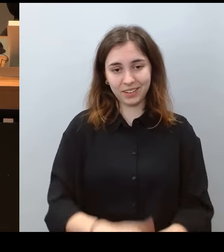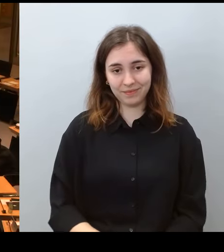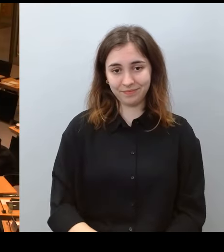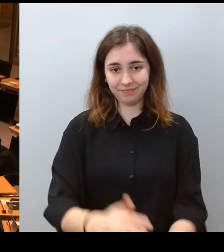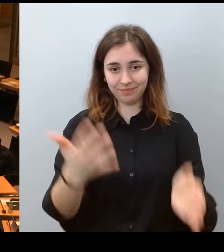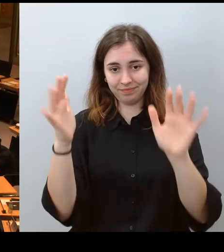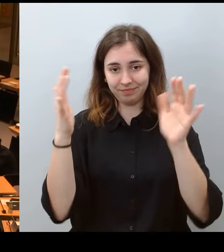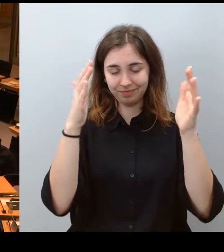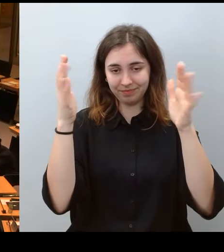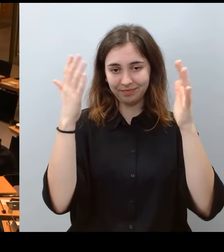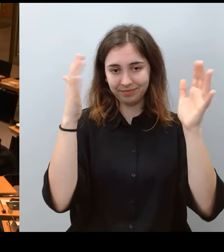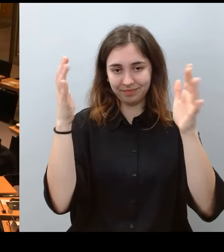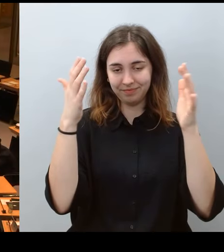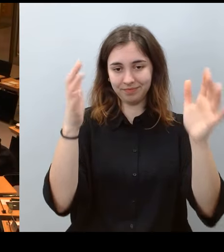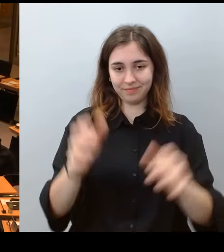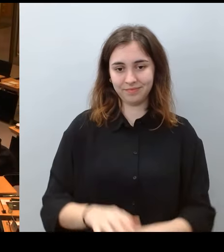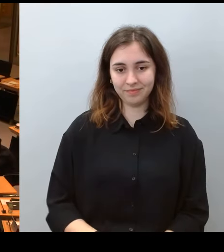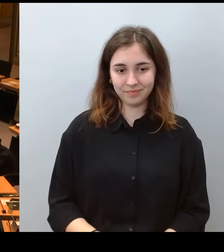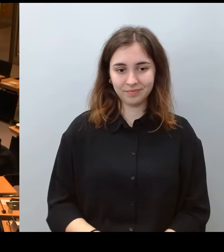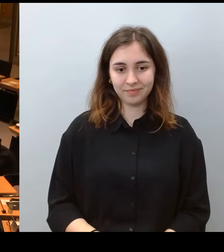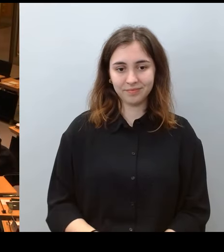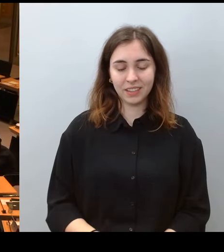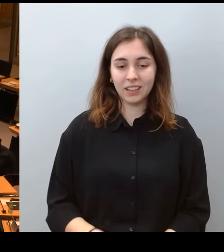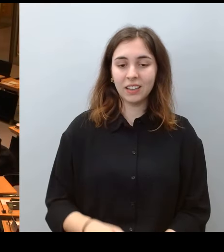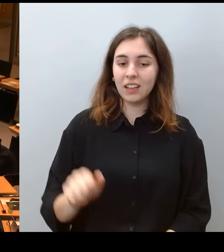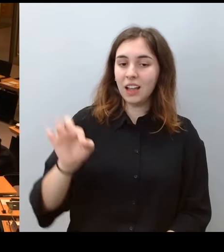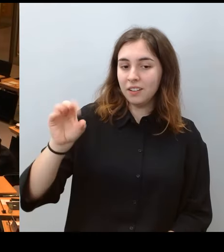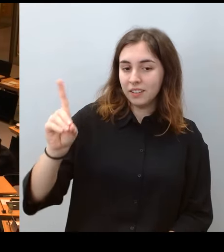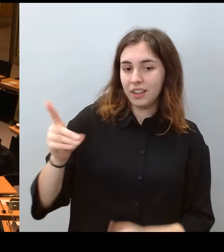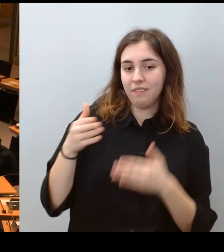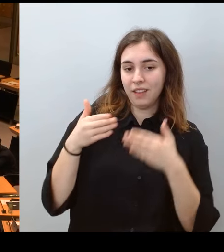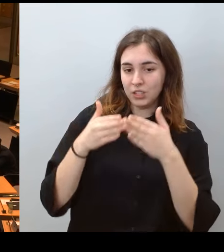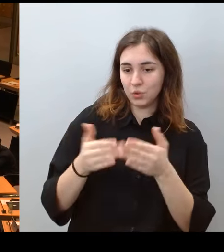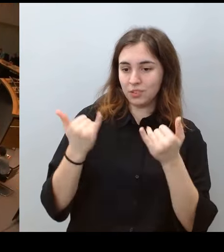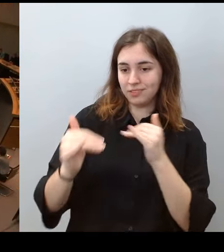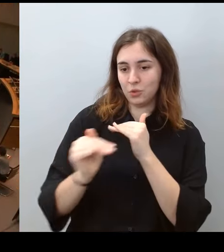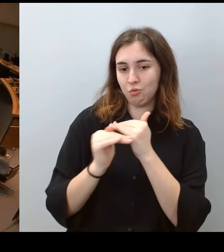(Rednerwechsel) Und für die AfD-Fraktion, hat die Kollegin Auricht das Wort.